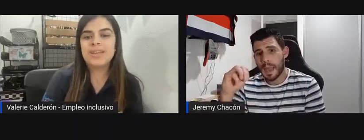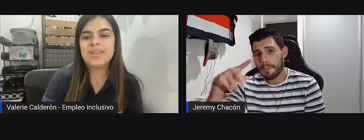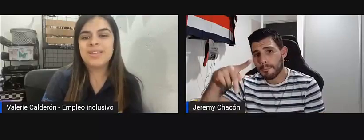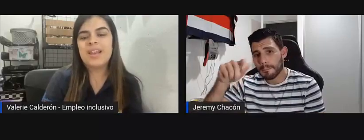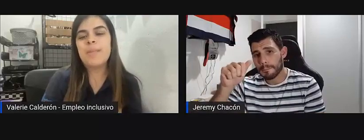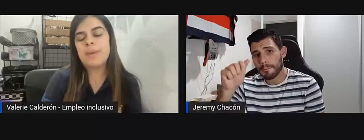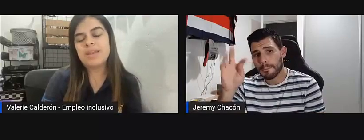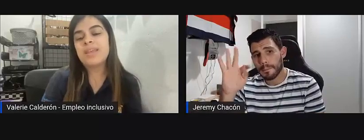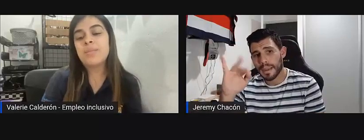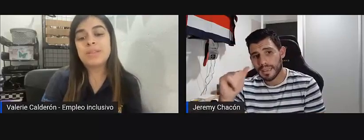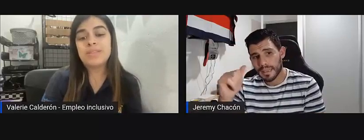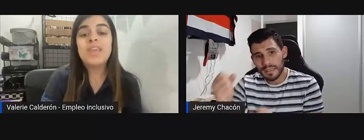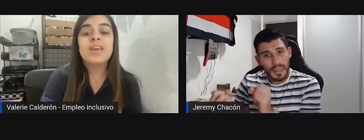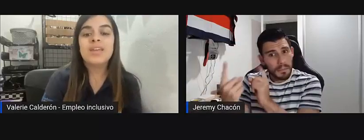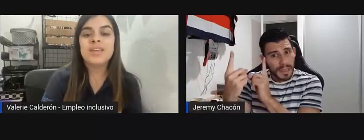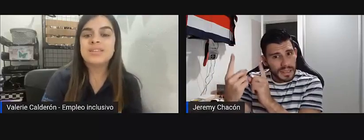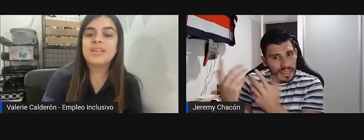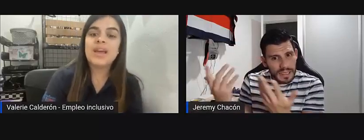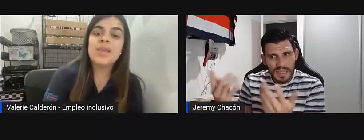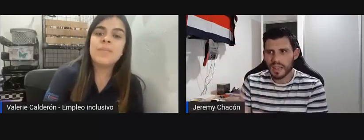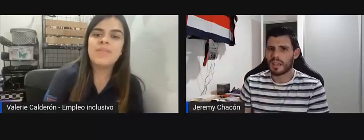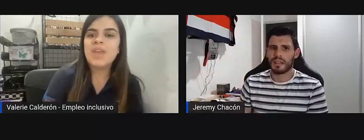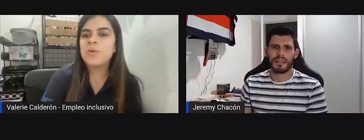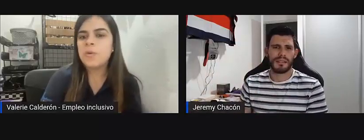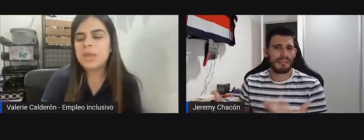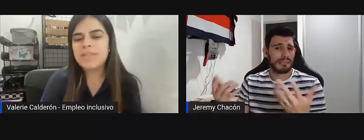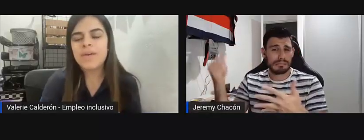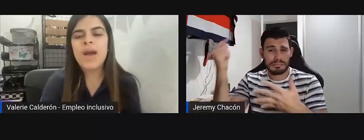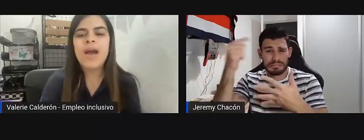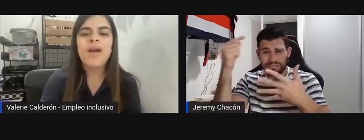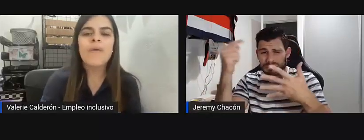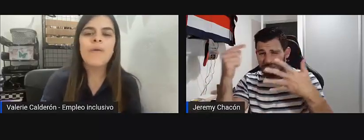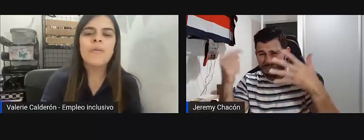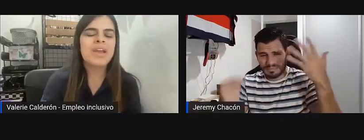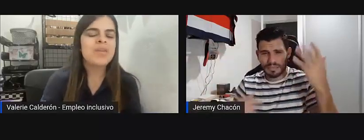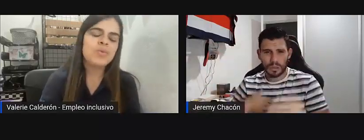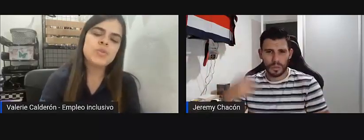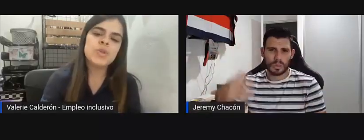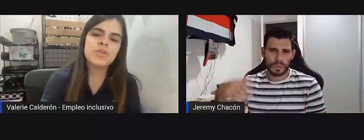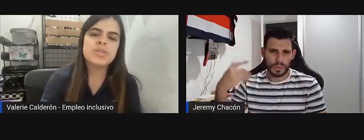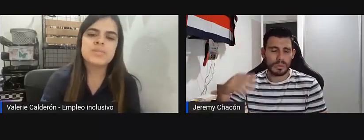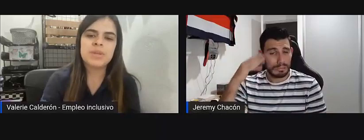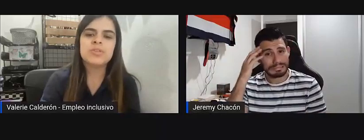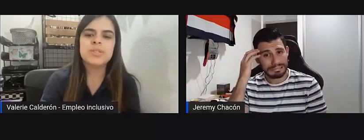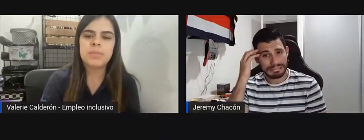la parte de empatía de que si hay empatía o no en el trabajo verdad y muchos otros aspectos también